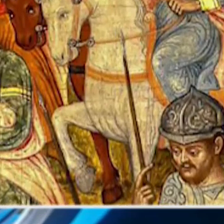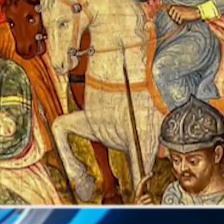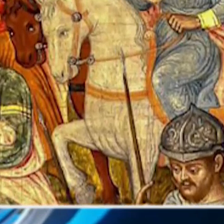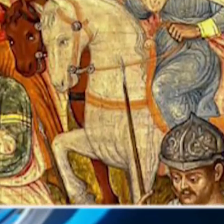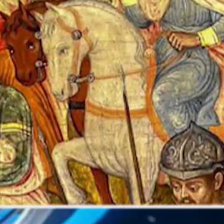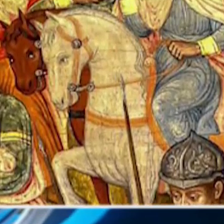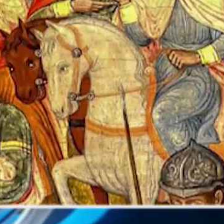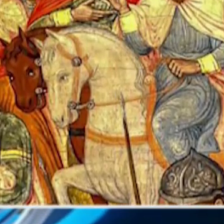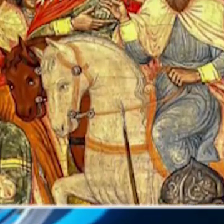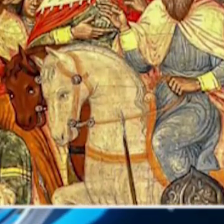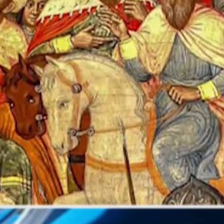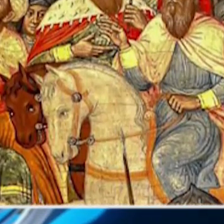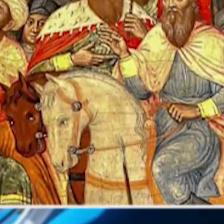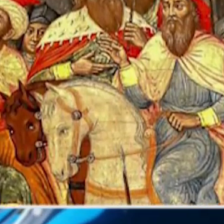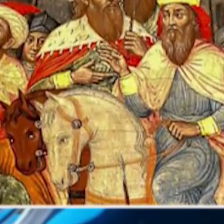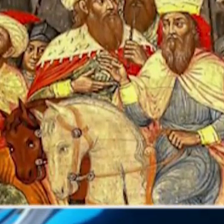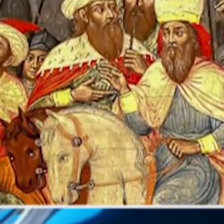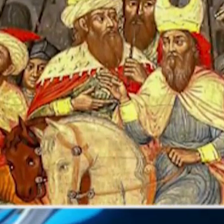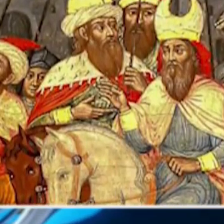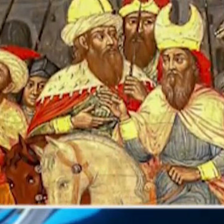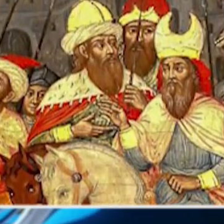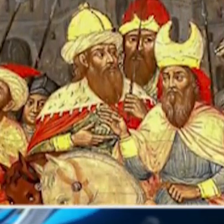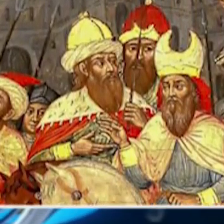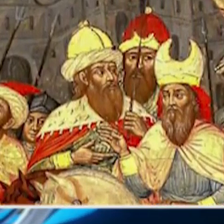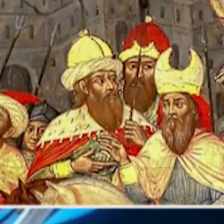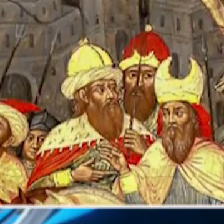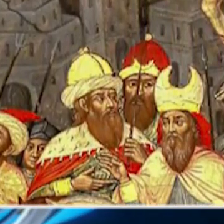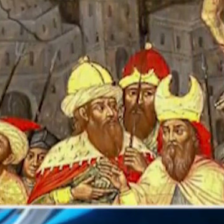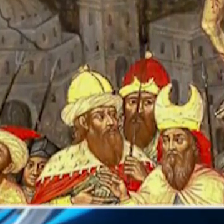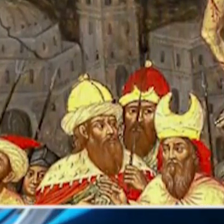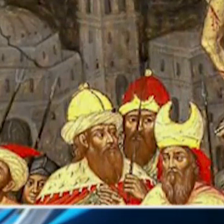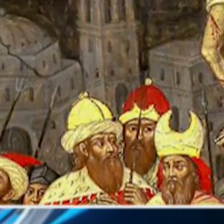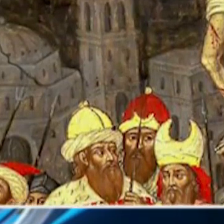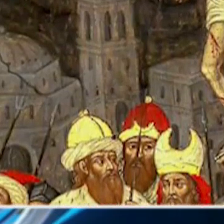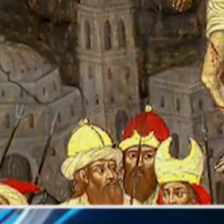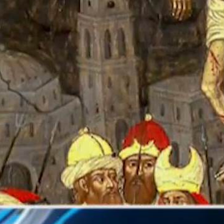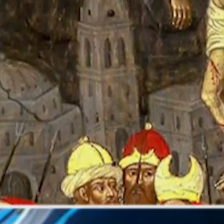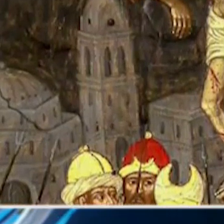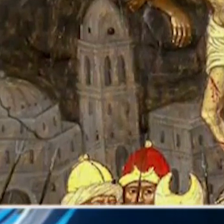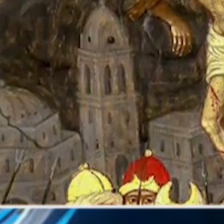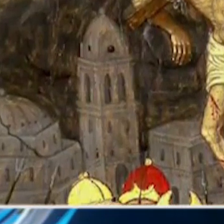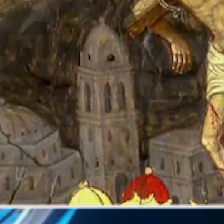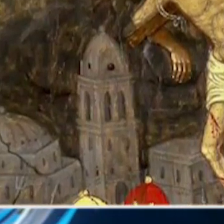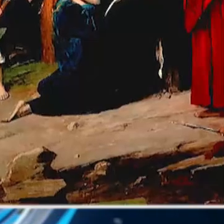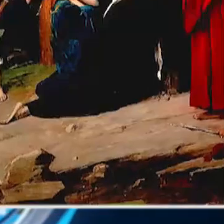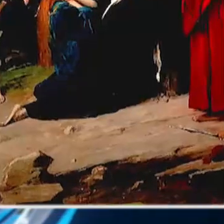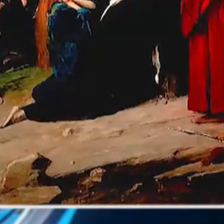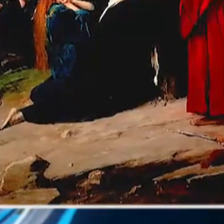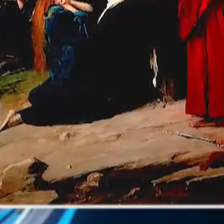оставил Некоторые из стоявших там слыша это говорили илию зовет он и тотчас побежал один